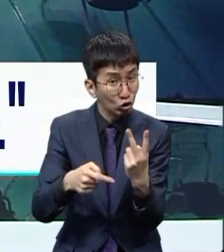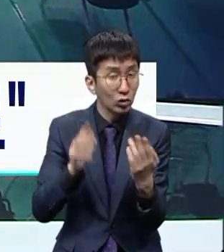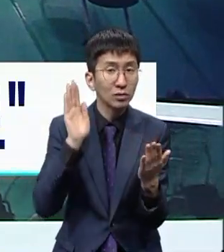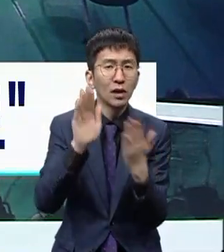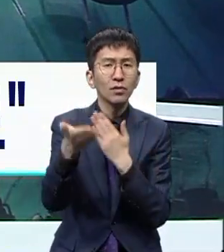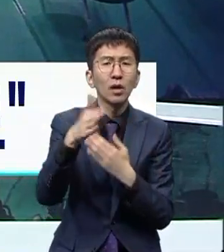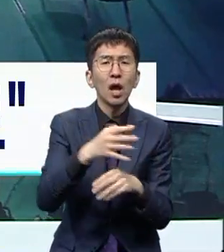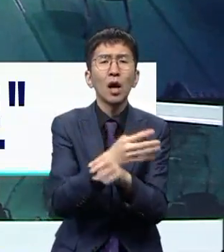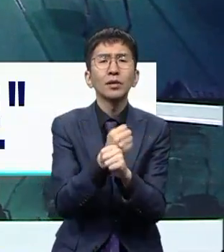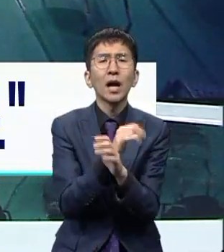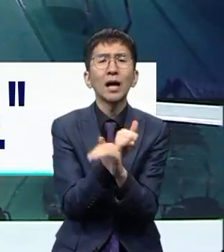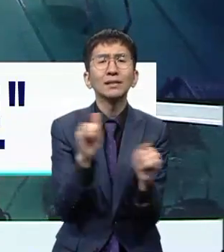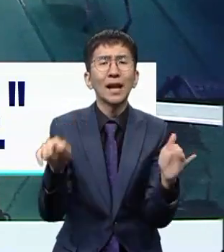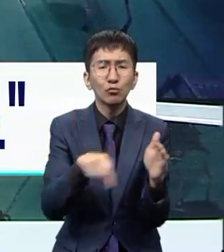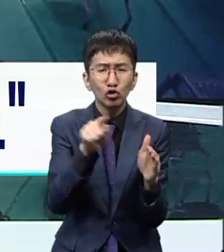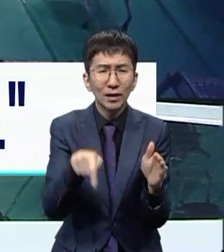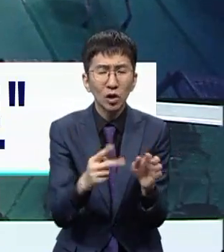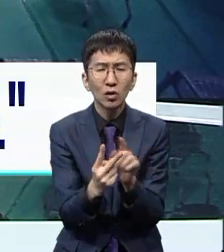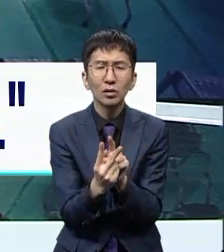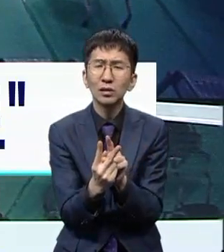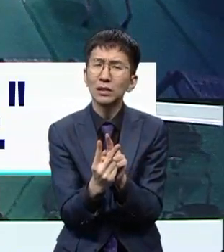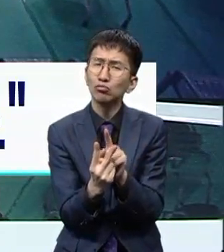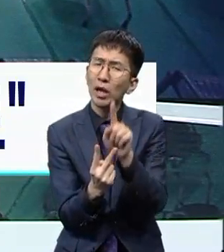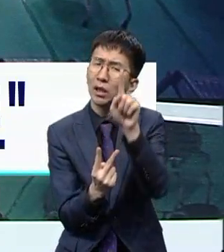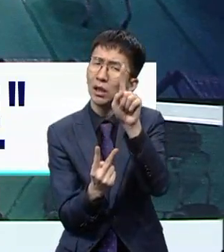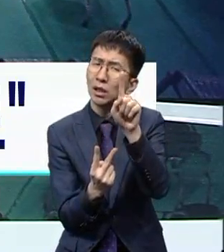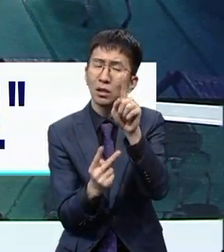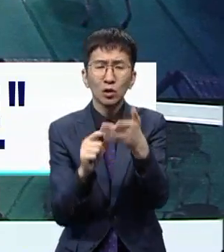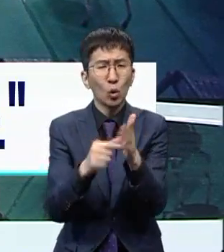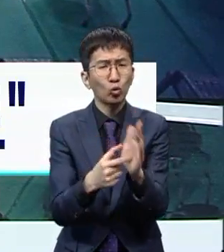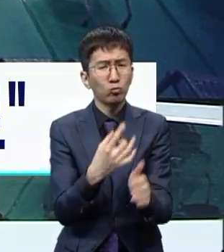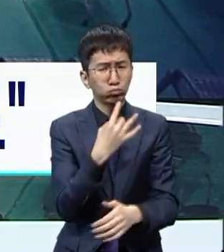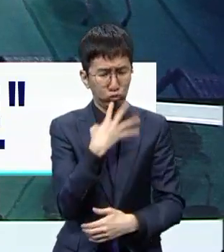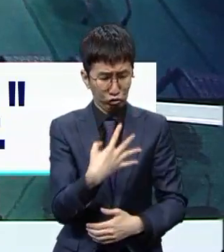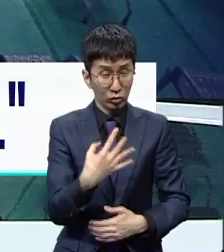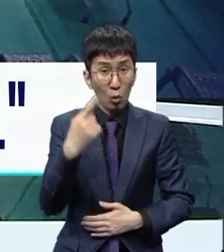지났는데도 예약한 사람이 전체의 절반 수준에 머물고 있습니다.